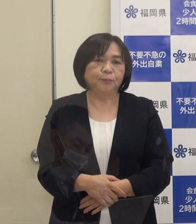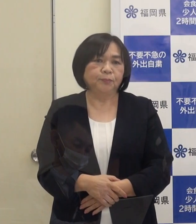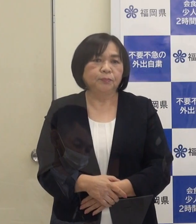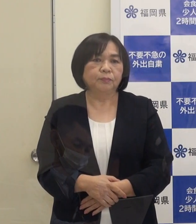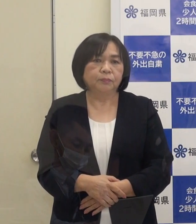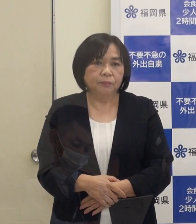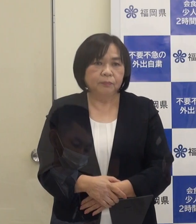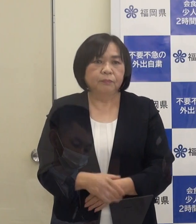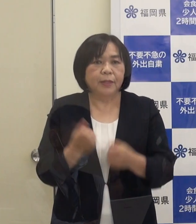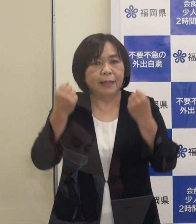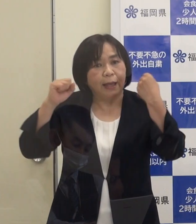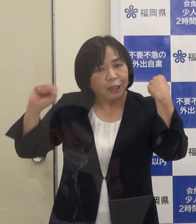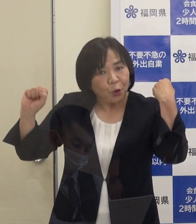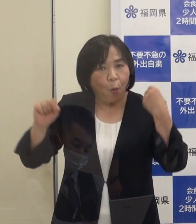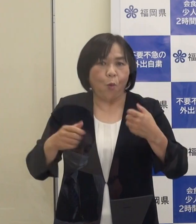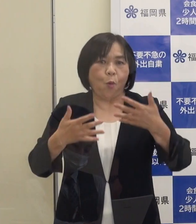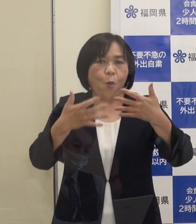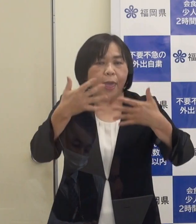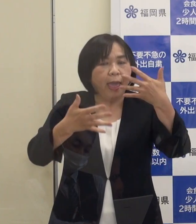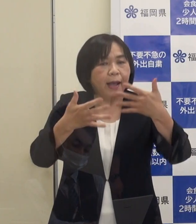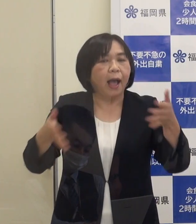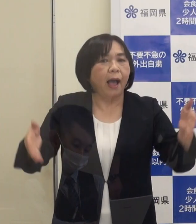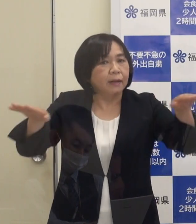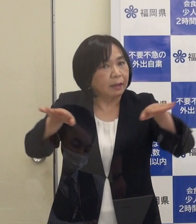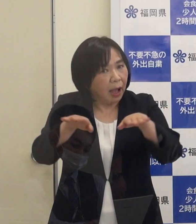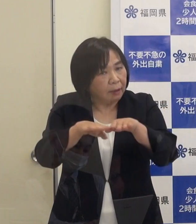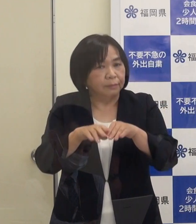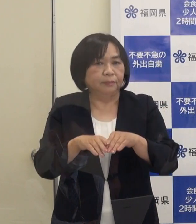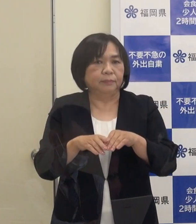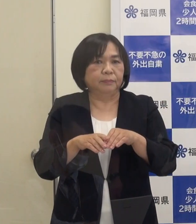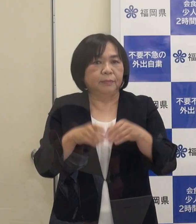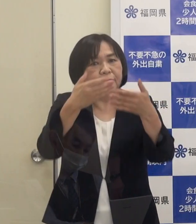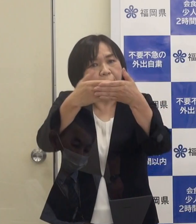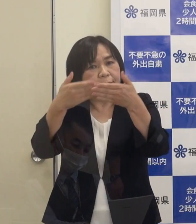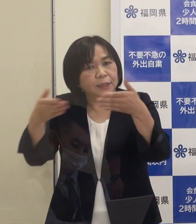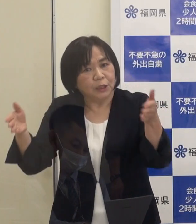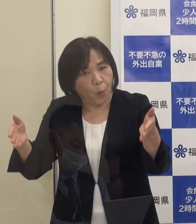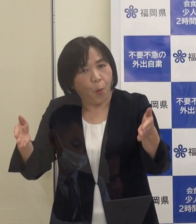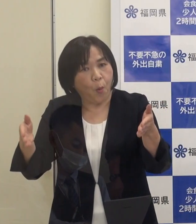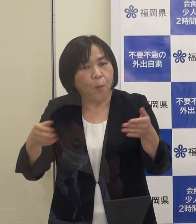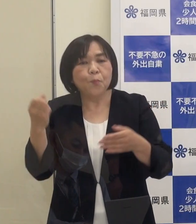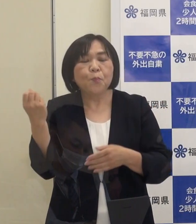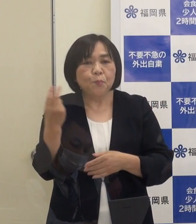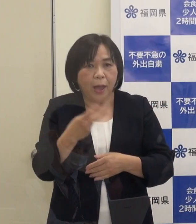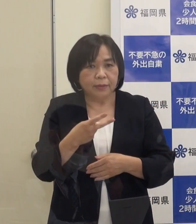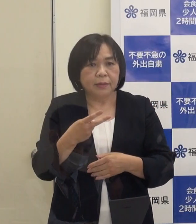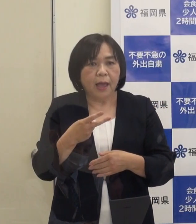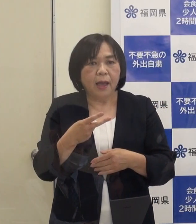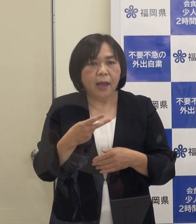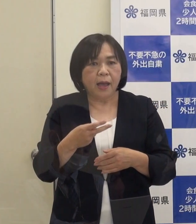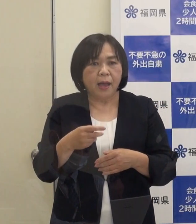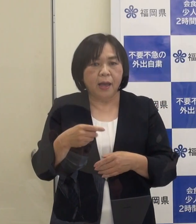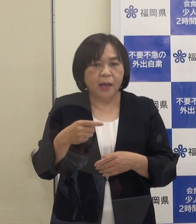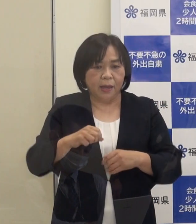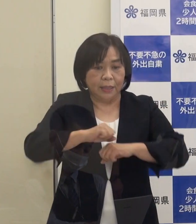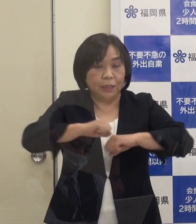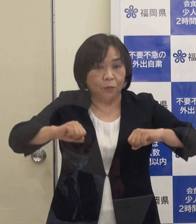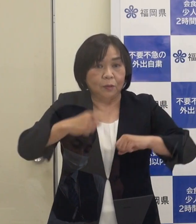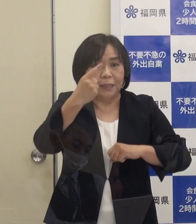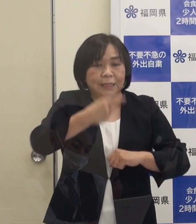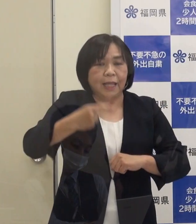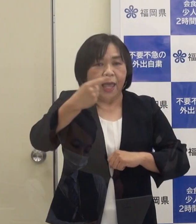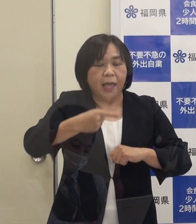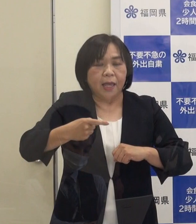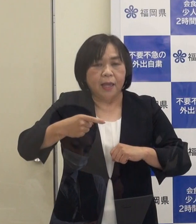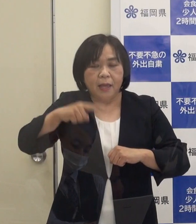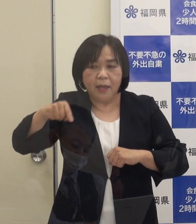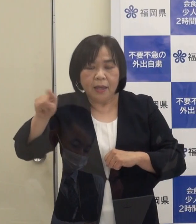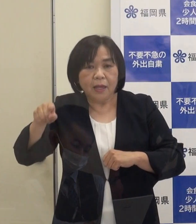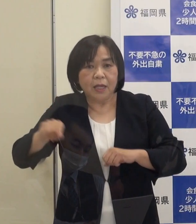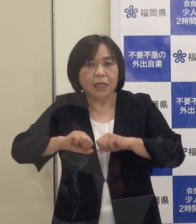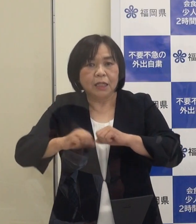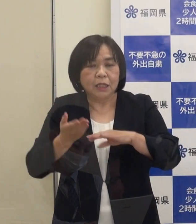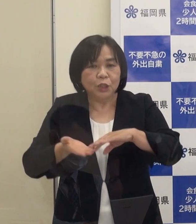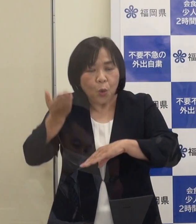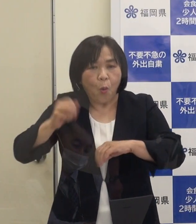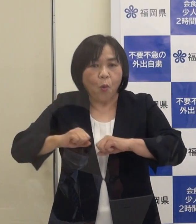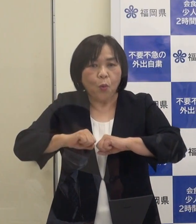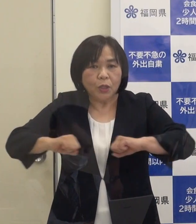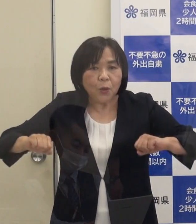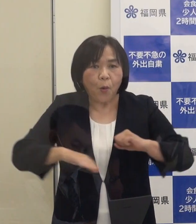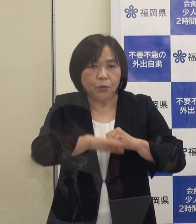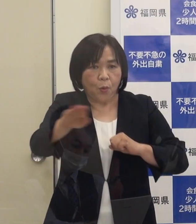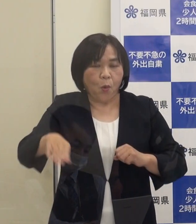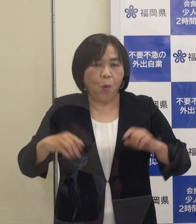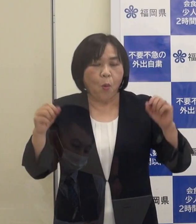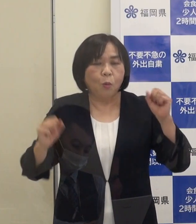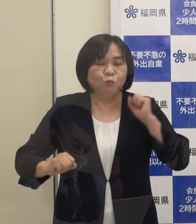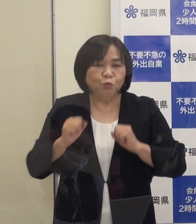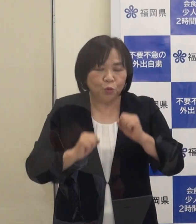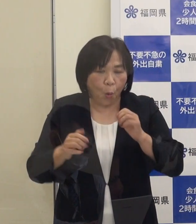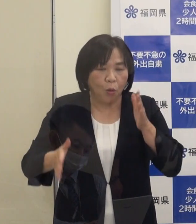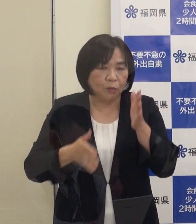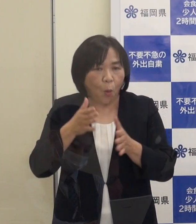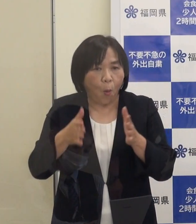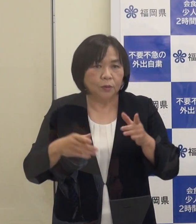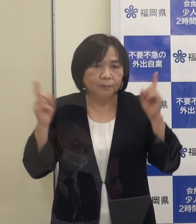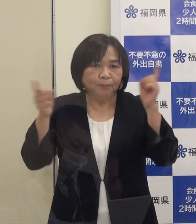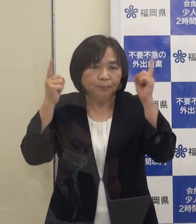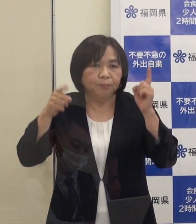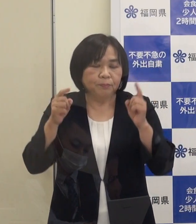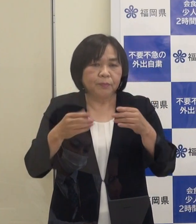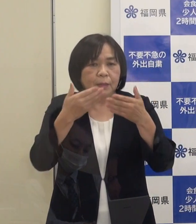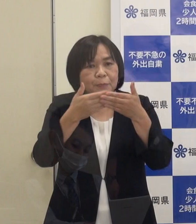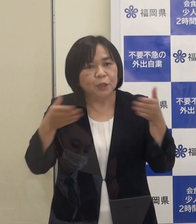劇場や映画館 展示場 また １，０００㎡以上の商業施設 運動・遊戯施設 博物館・美術館などは